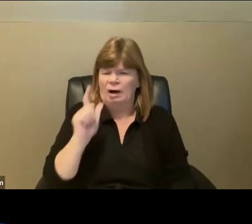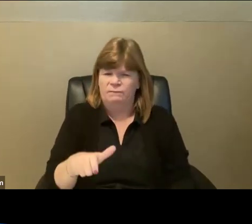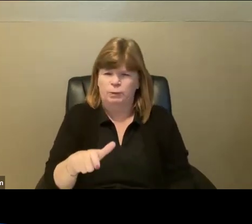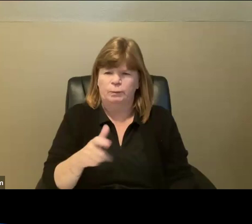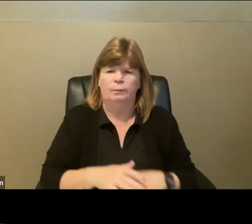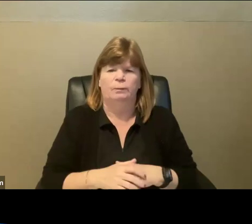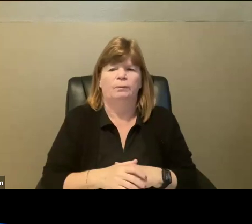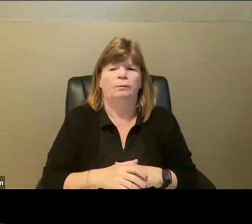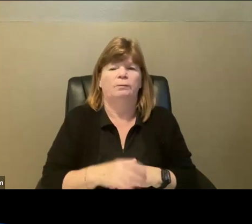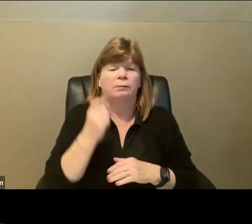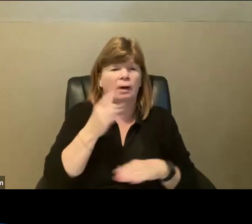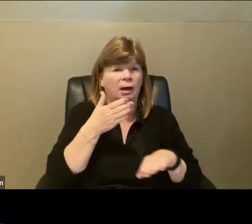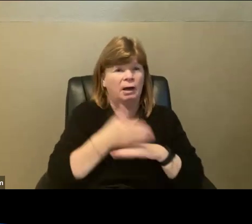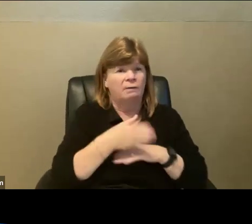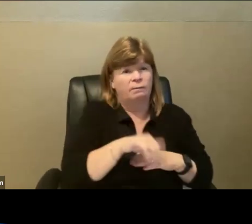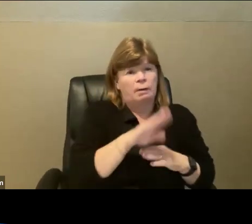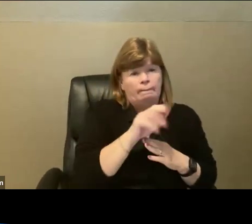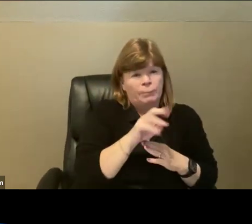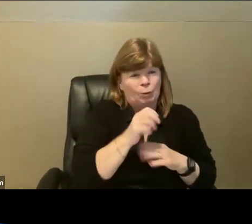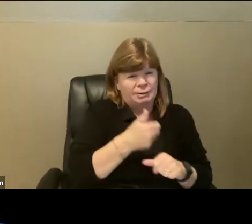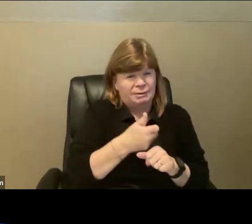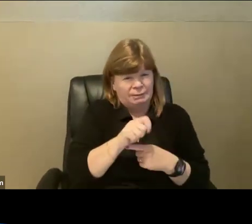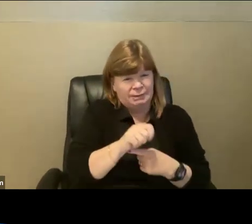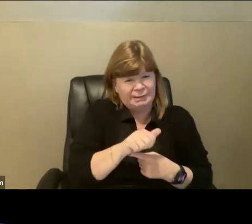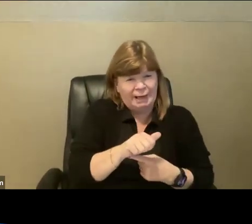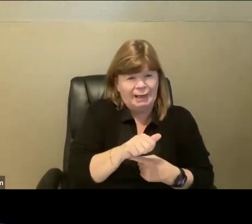Una vez que se extrae ese trozo de hueso, si está, por ejemplo, en una articulación o